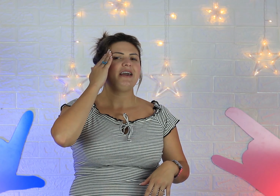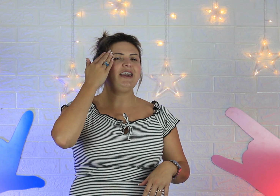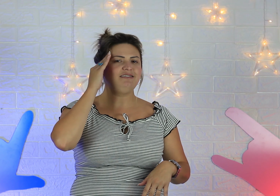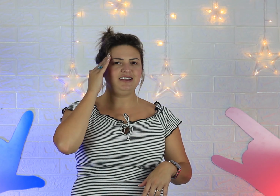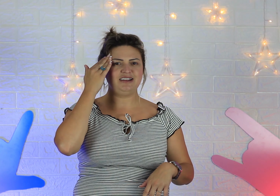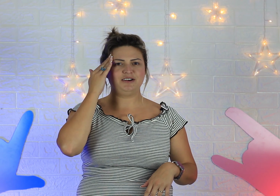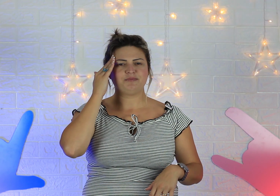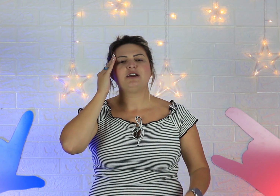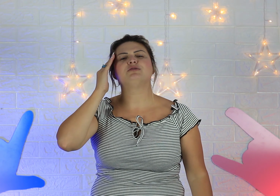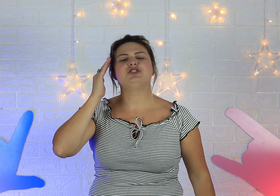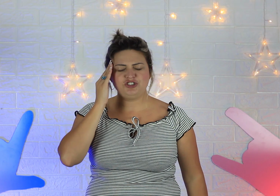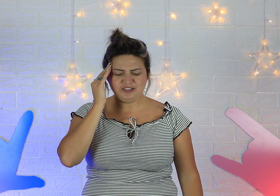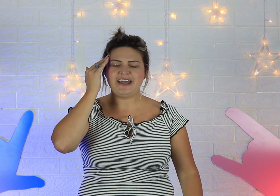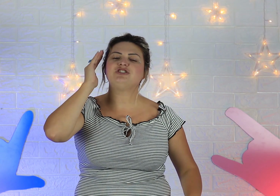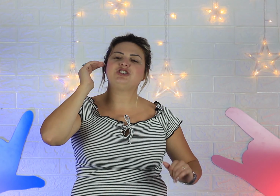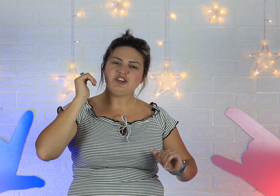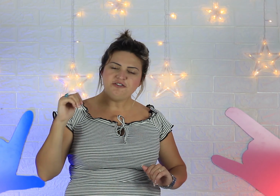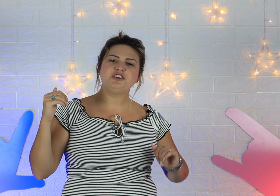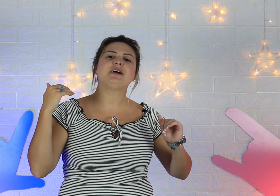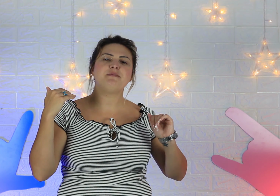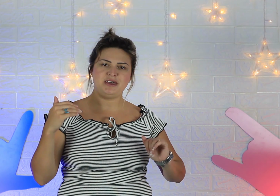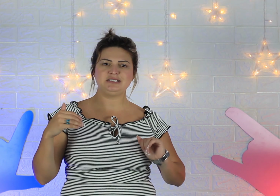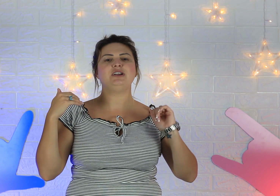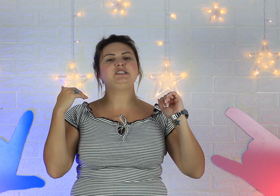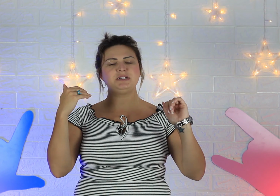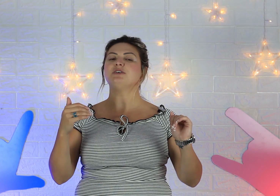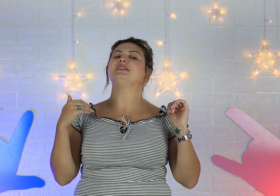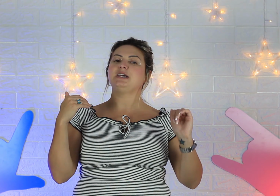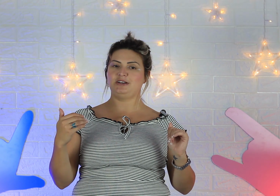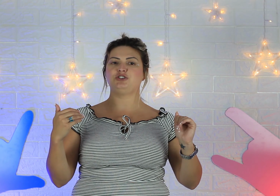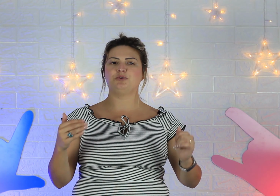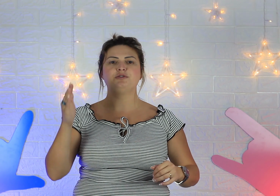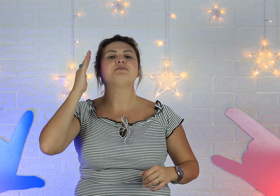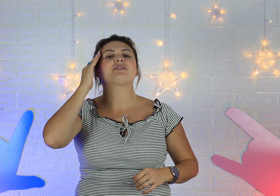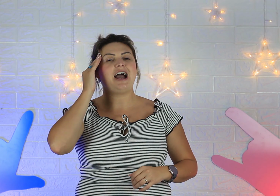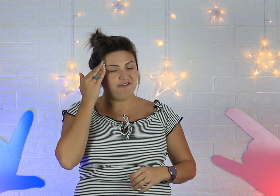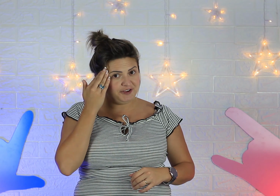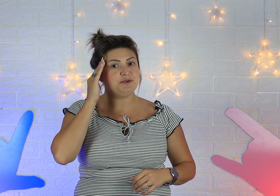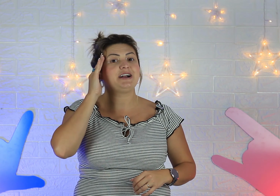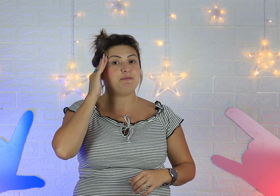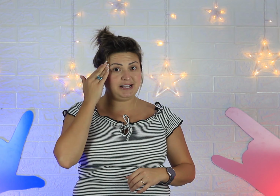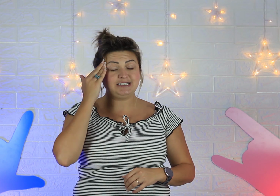ó entender quando a gente entende a gente afirma cabeça Olha esse pressão parcial em de novo afirma